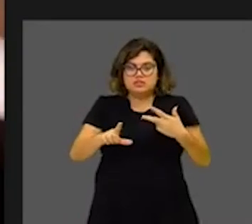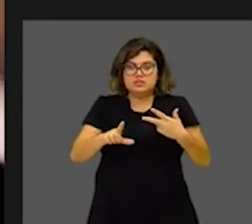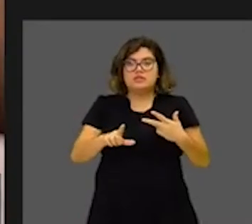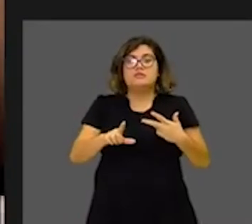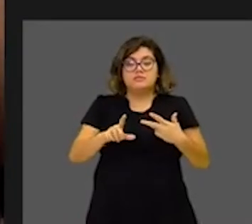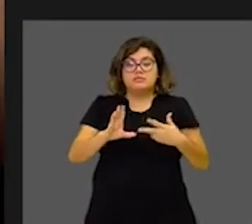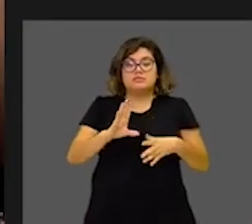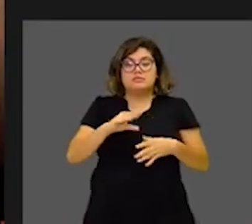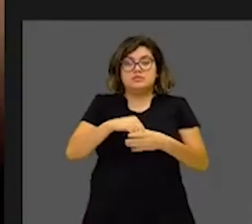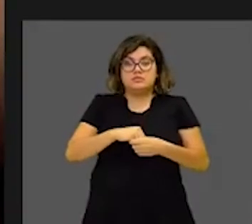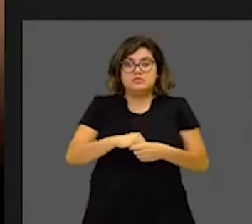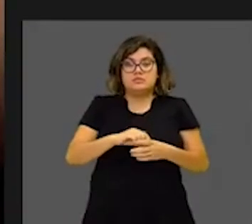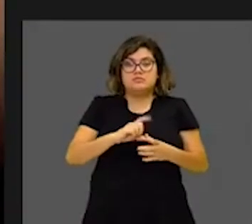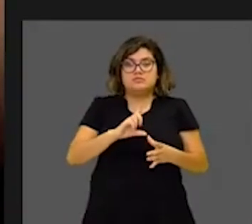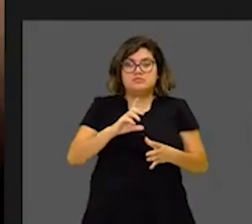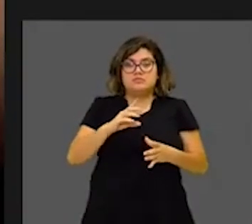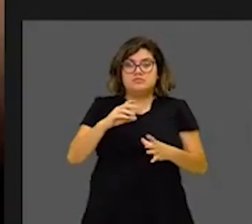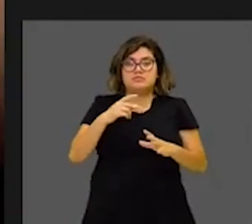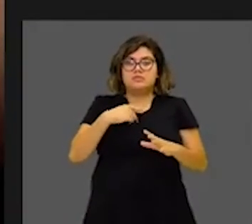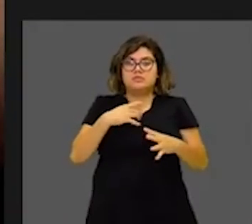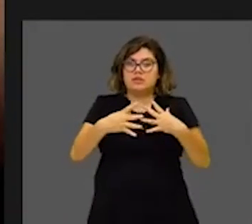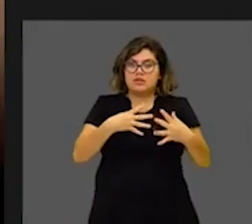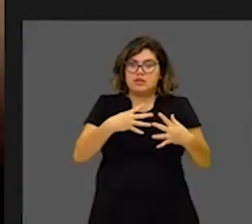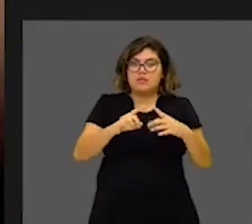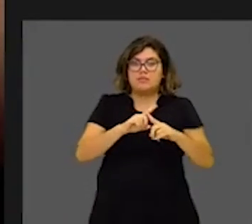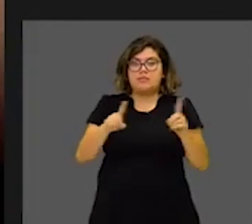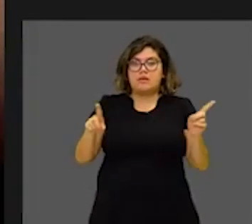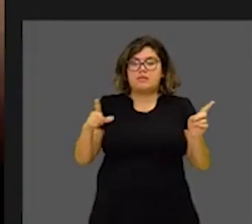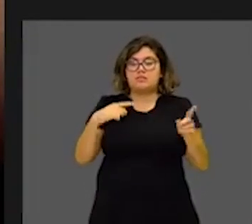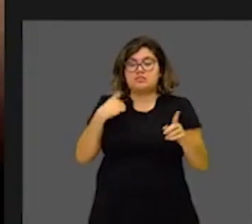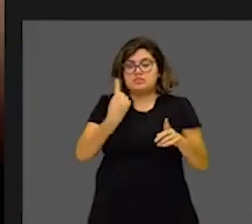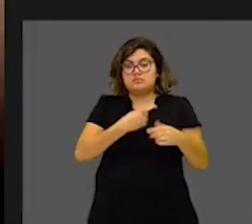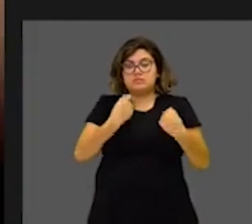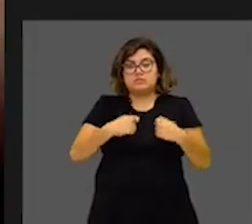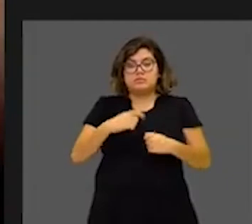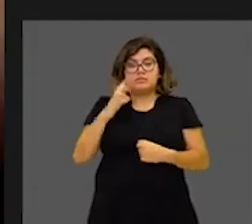visão da Transparência e por outro lado a gente tem que pensar que a sociedade não vai reproduzir